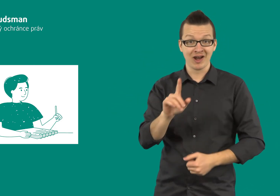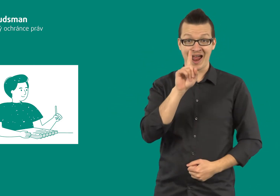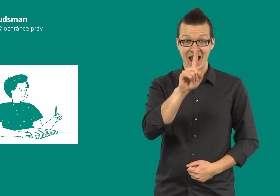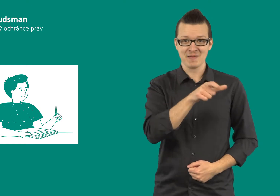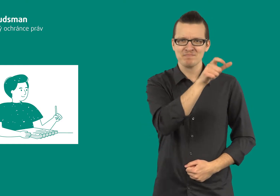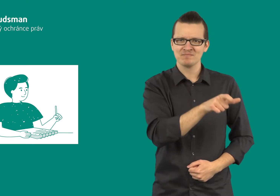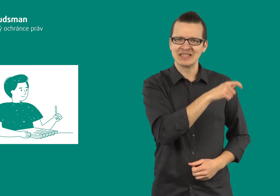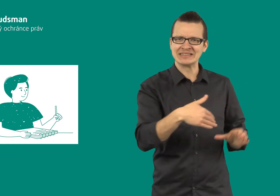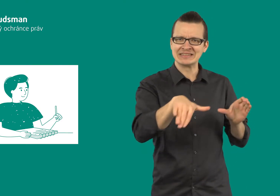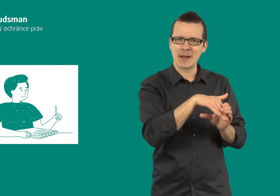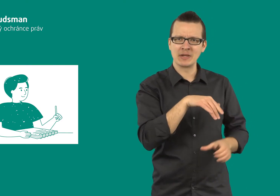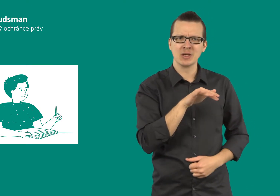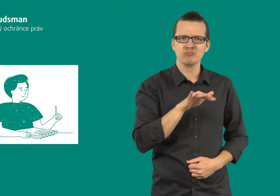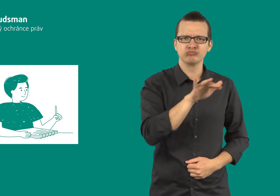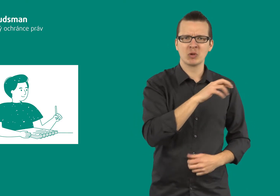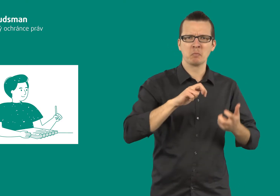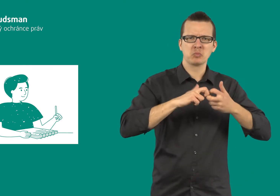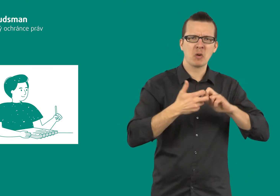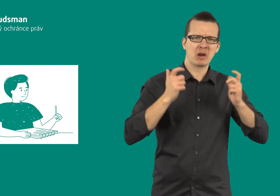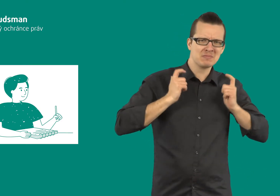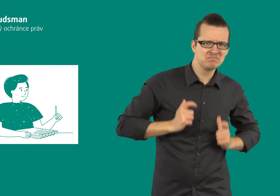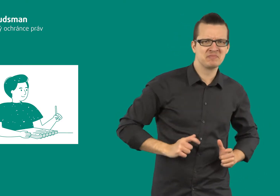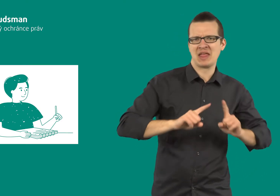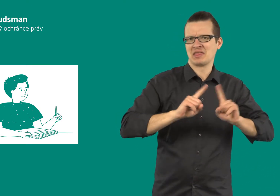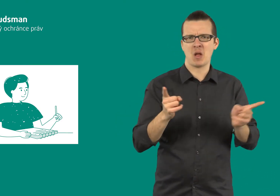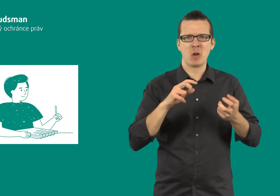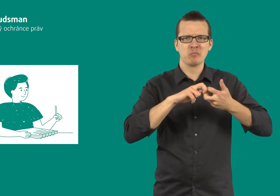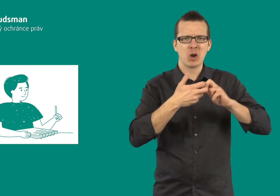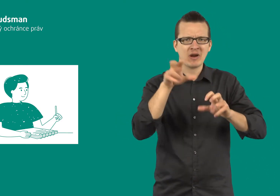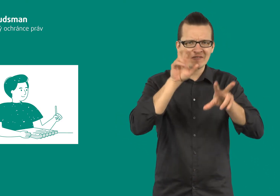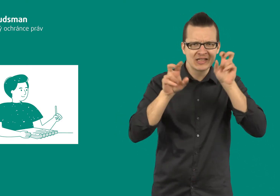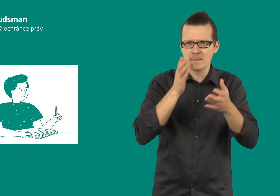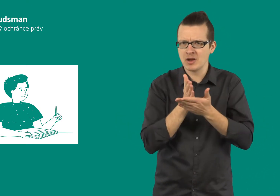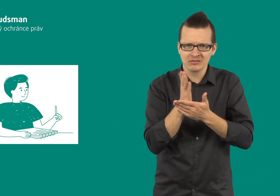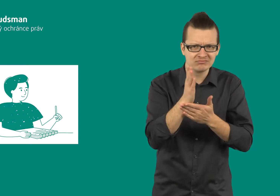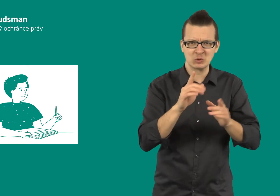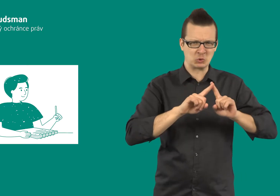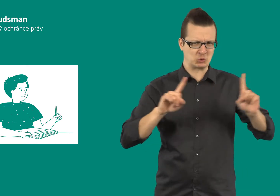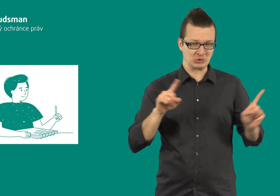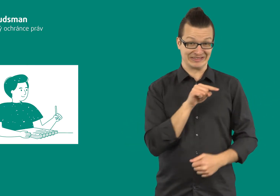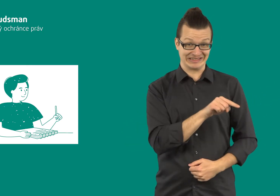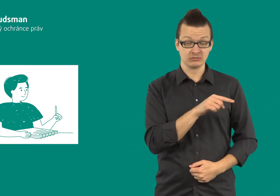ale přístupnost pro zaměstnance s omezenou hybností či orientací a dalších